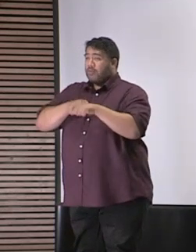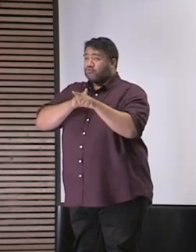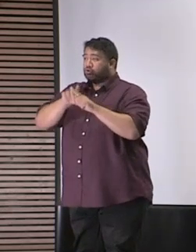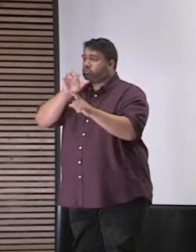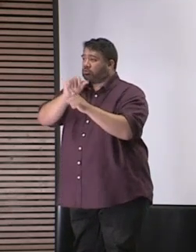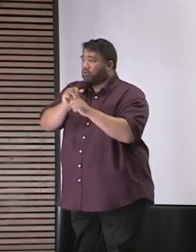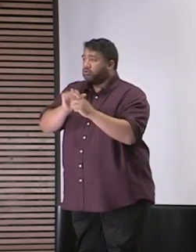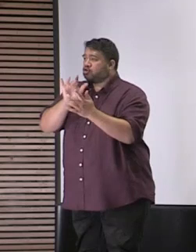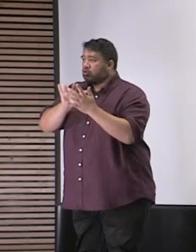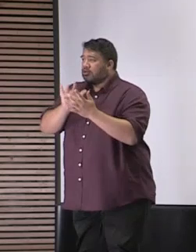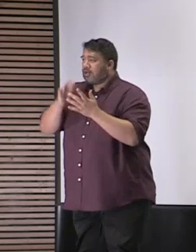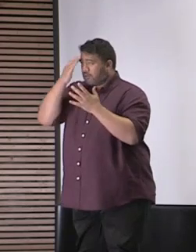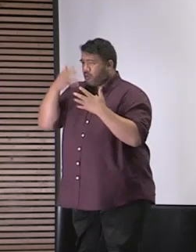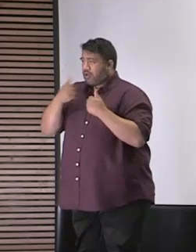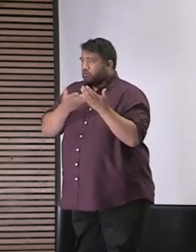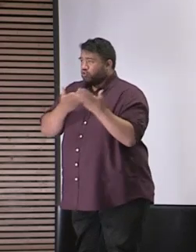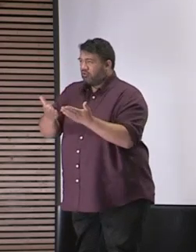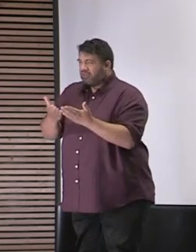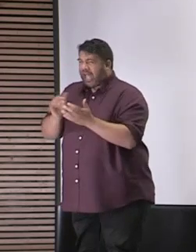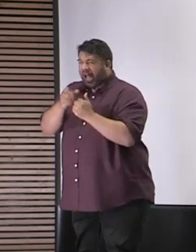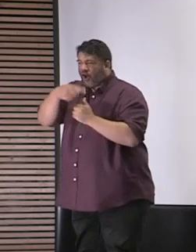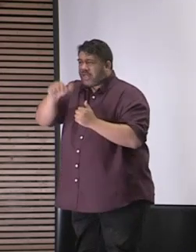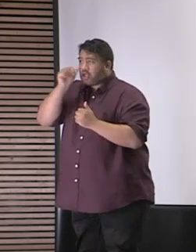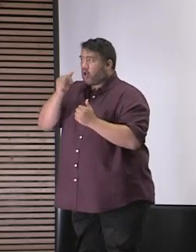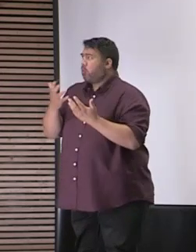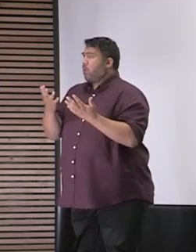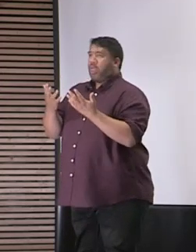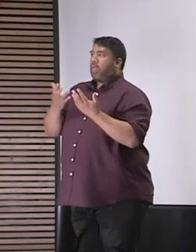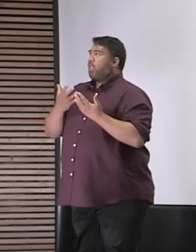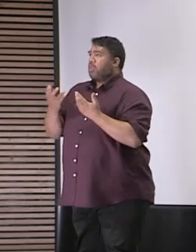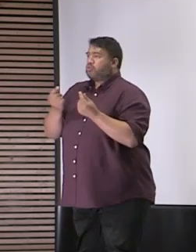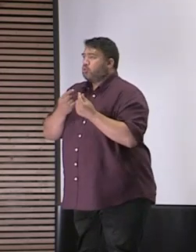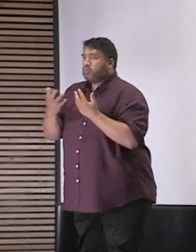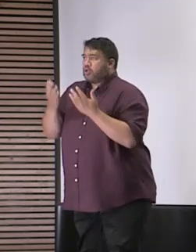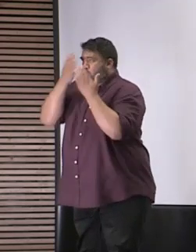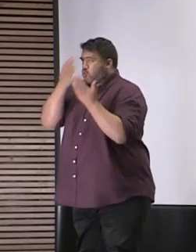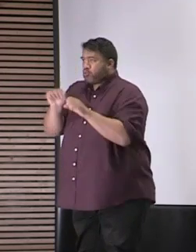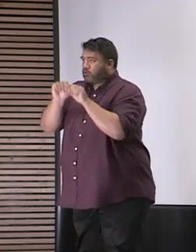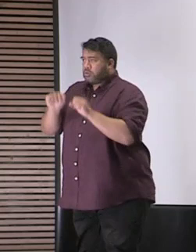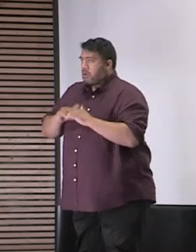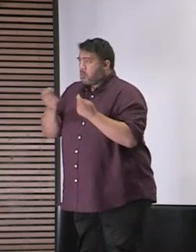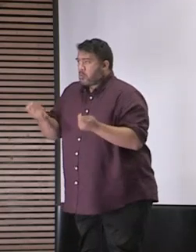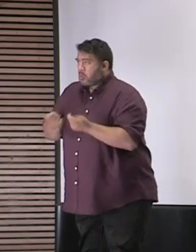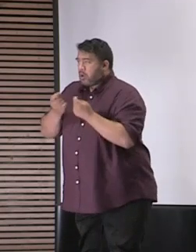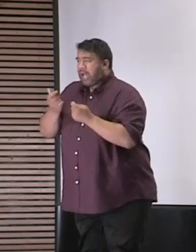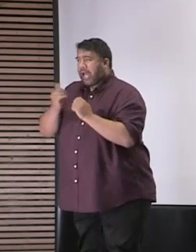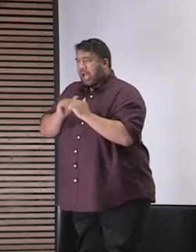respecta a los servicios de salud mental que va a implementar, obviamente las personas que usan ese tipo de servicios saben exactamente a dónde ir y quiénes son las personas adecuadas. Puede haber